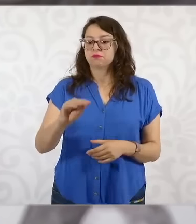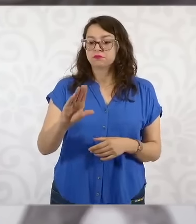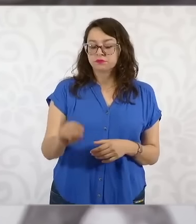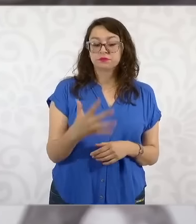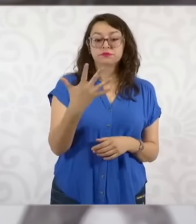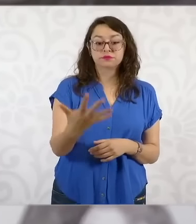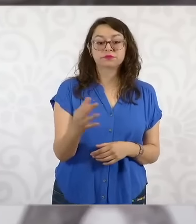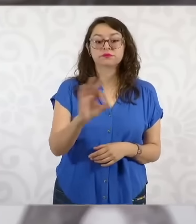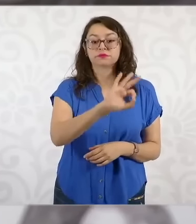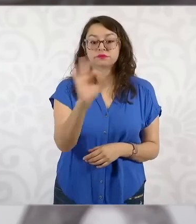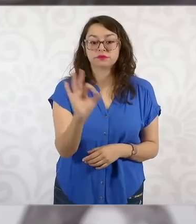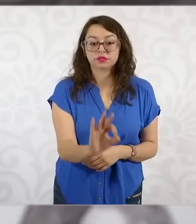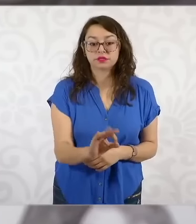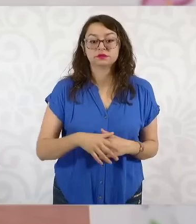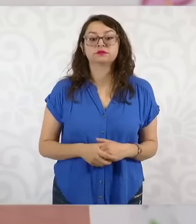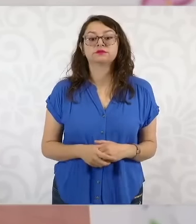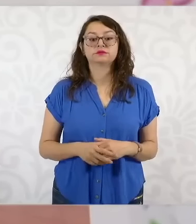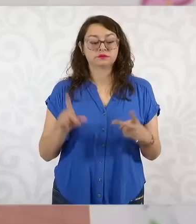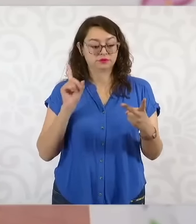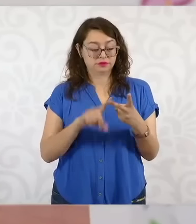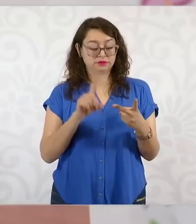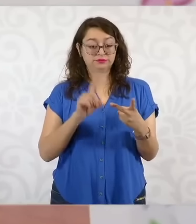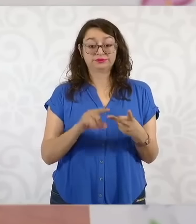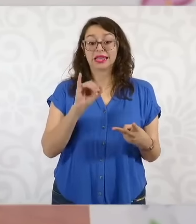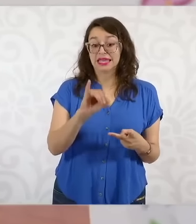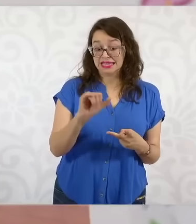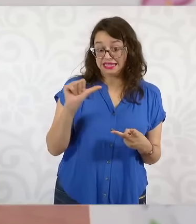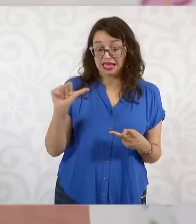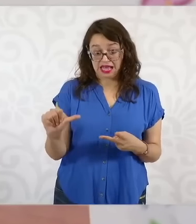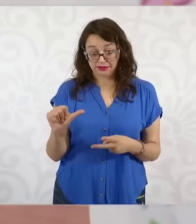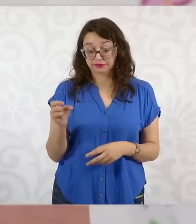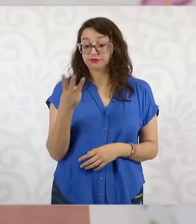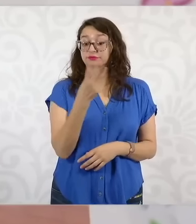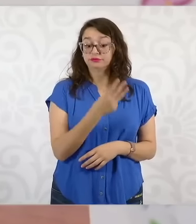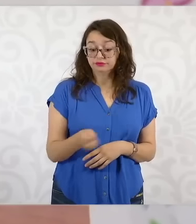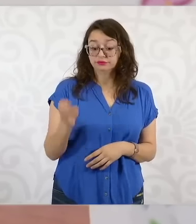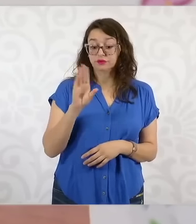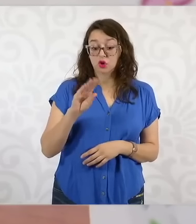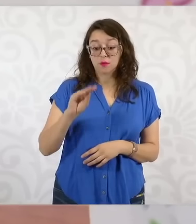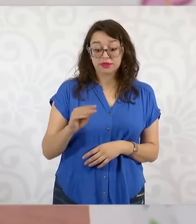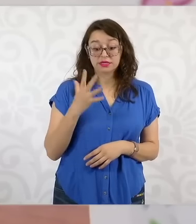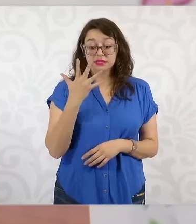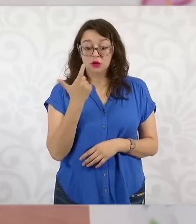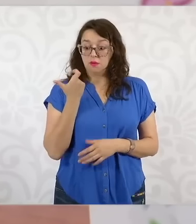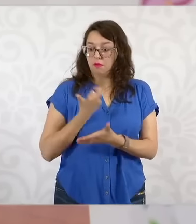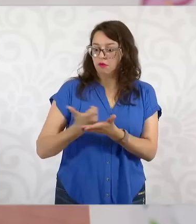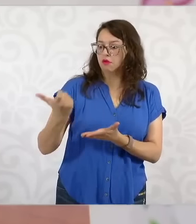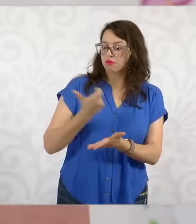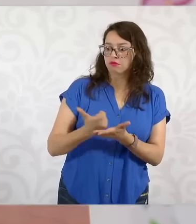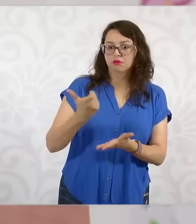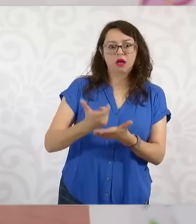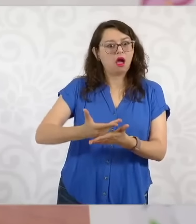El tema del Servicio de Inteligencia artificial por 395es y que no se hizo de conocimiento fue